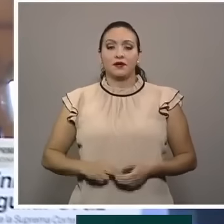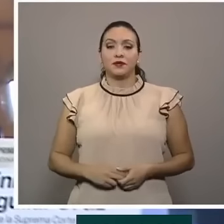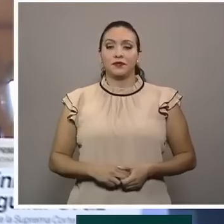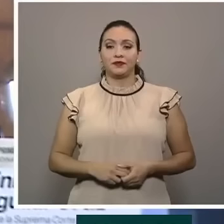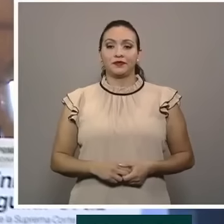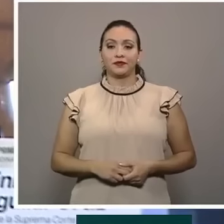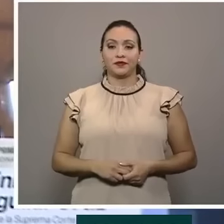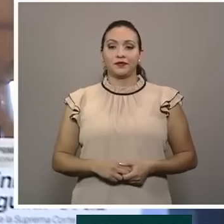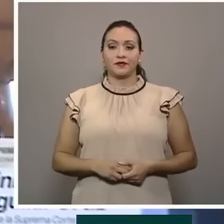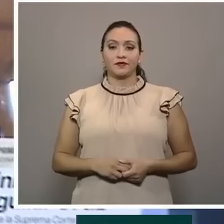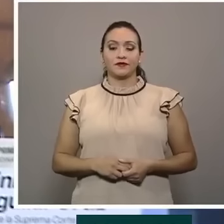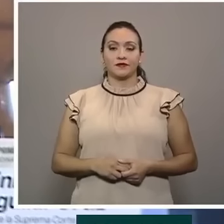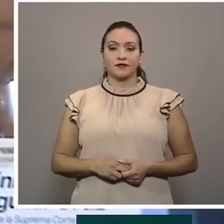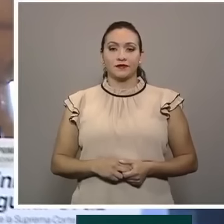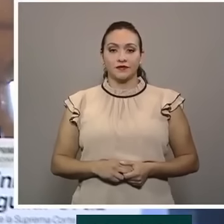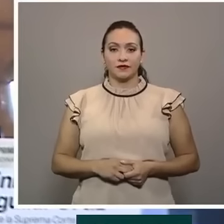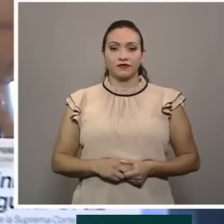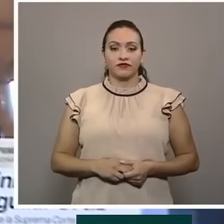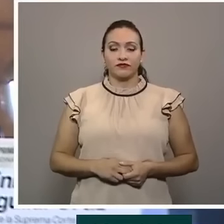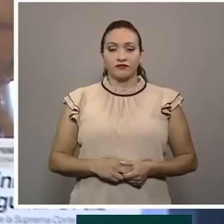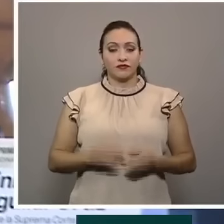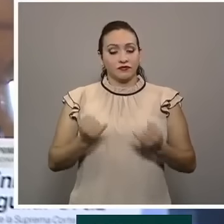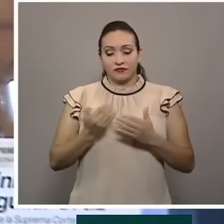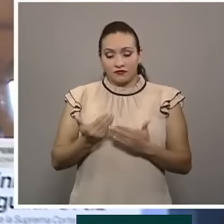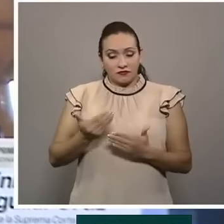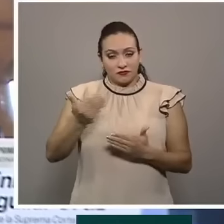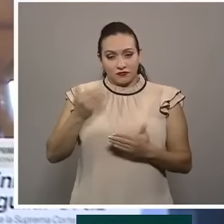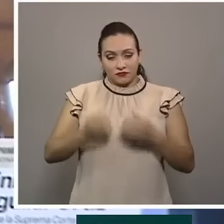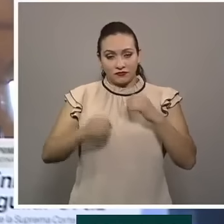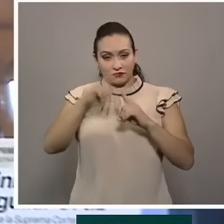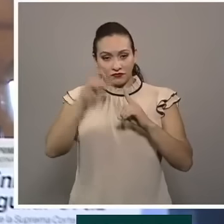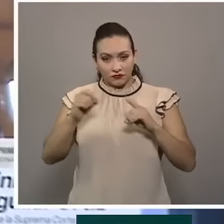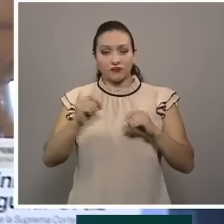Como ha sido doctrina desarrollada por la Suprema Corte de Justicia de la Nación,